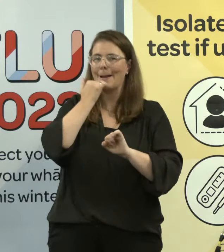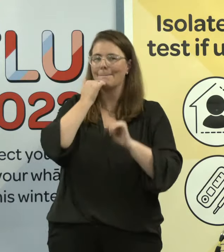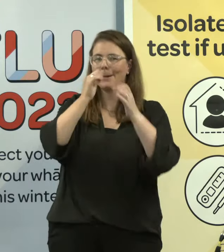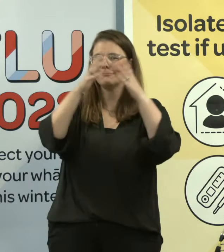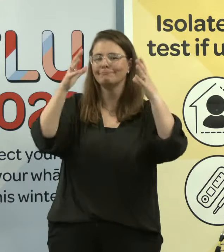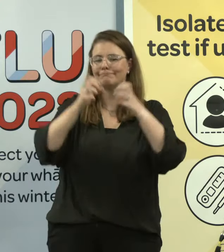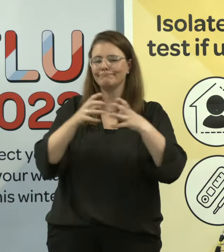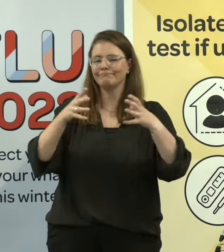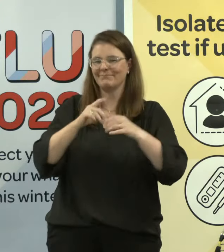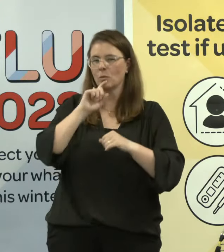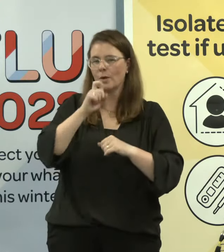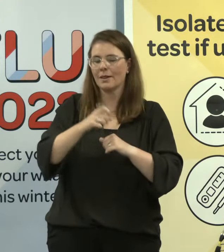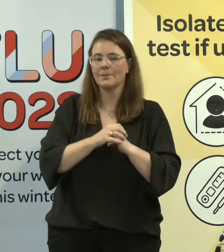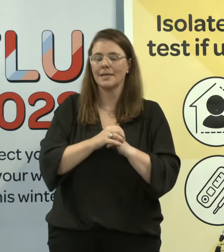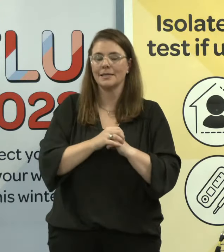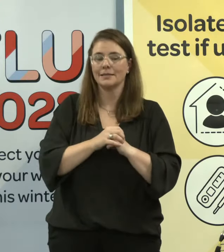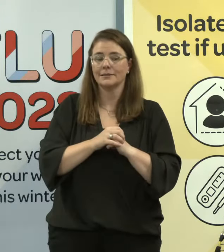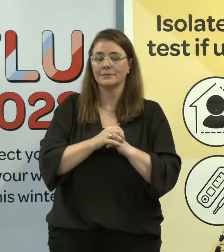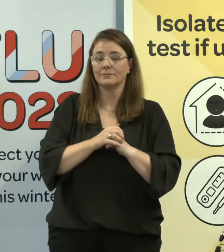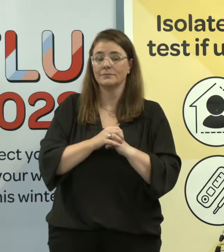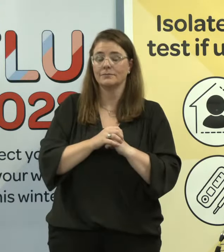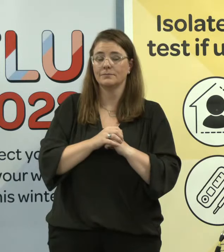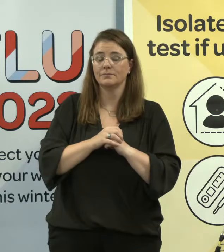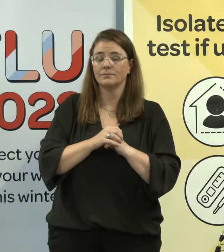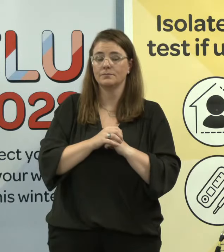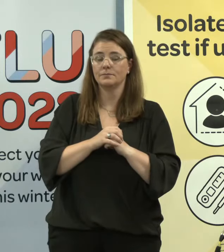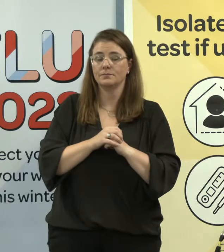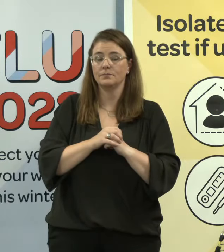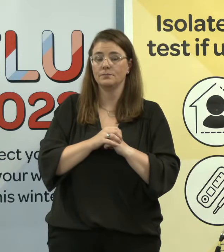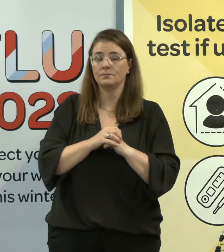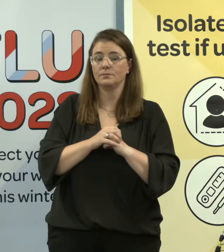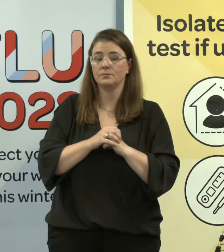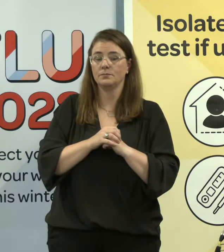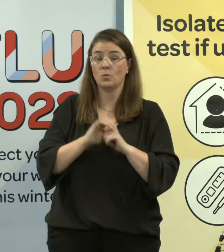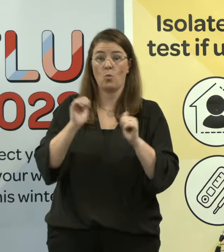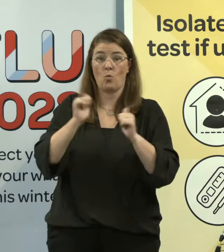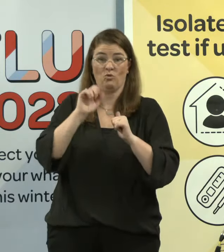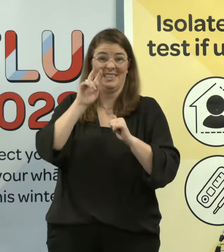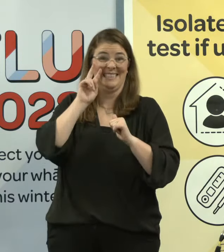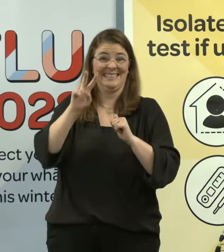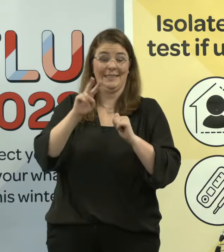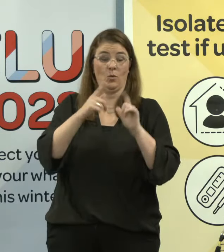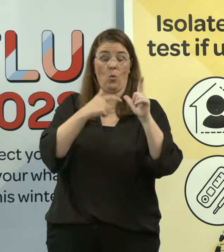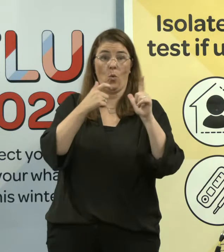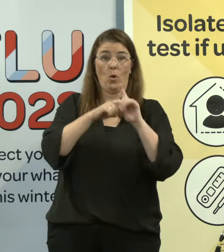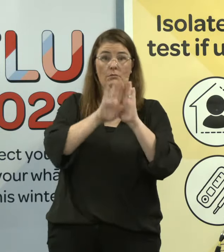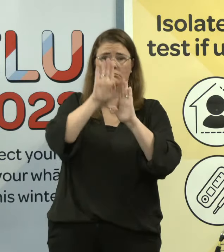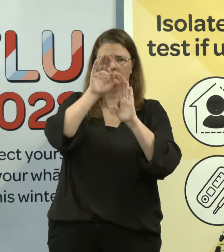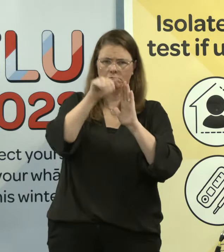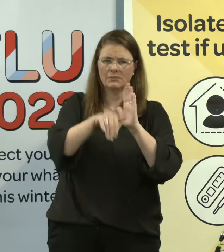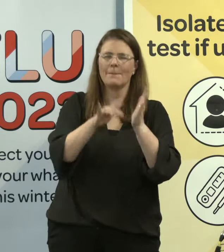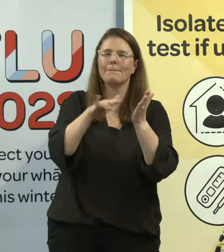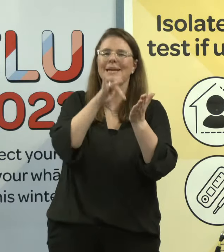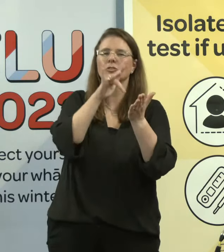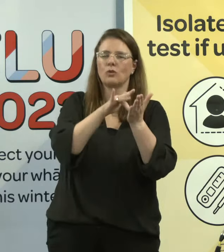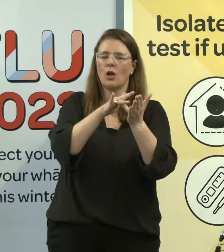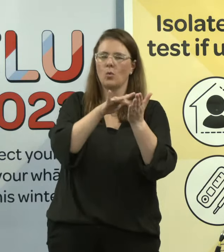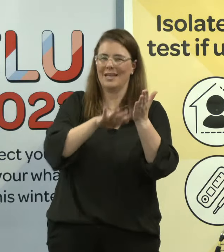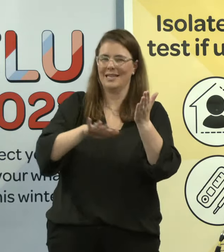kite, tera pea ko te 2000, 3000,